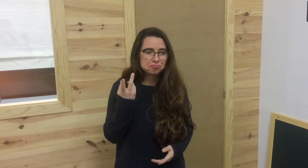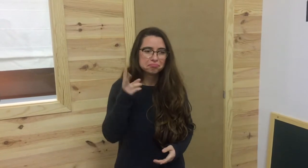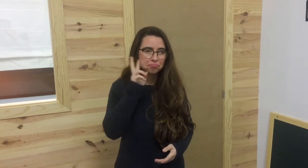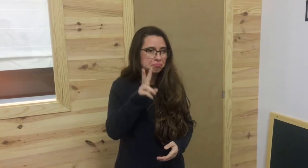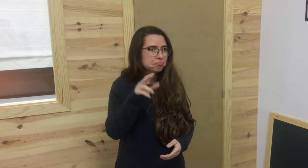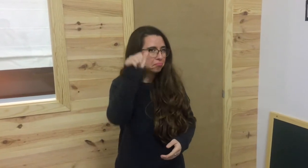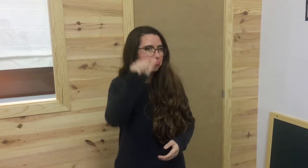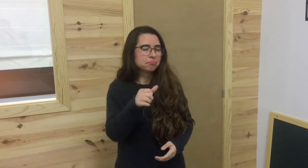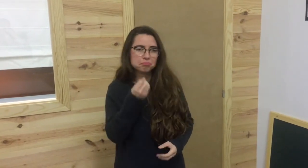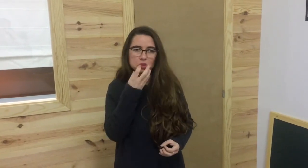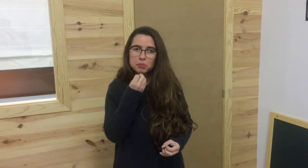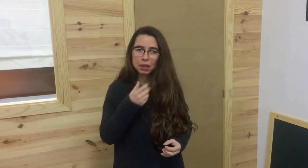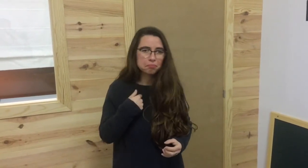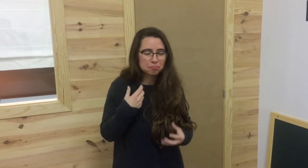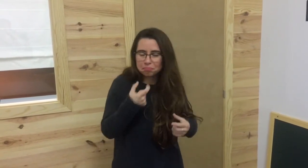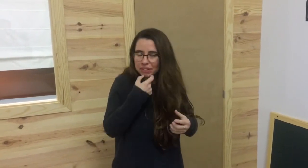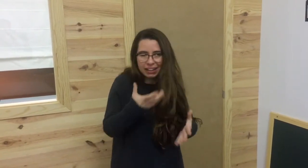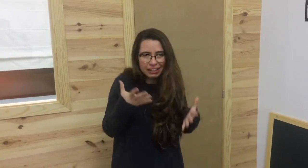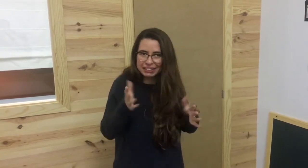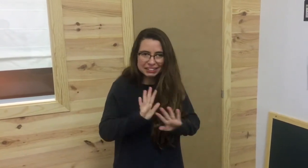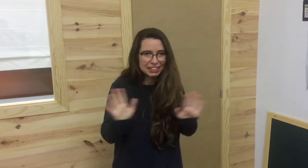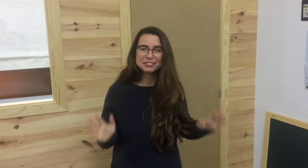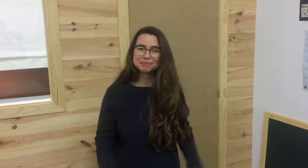En resumidas cuentas, me ha encantado.